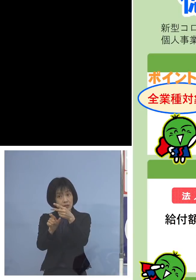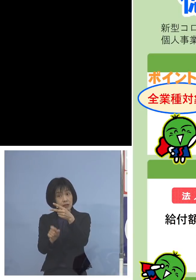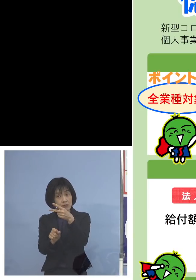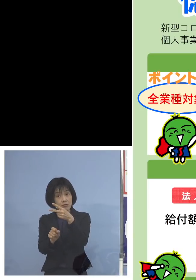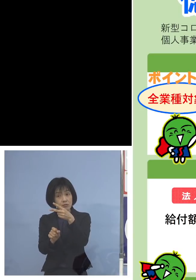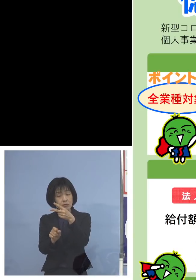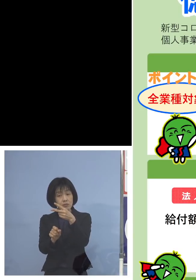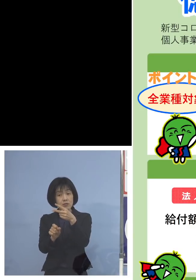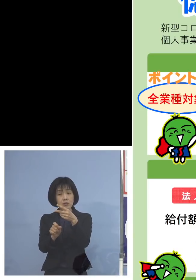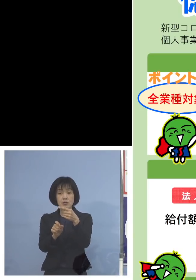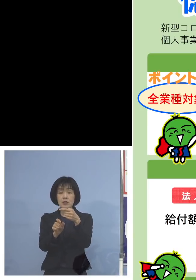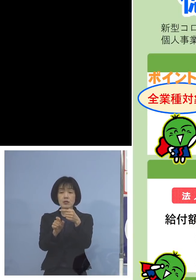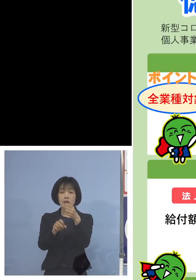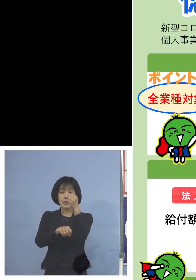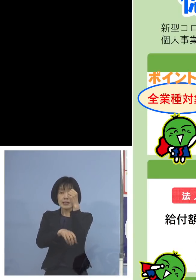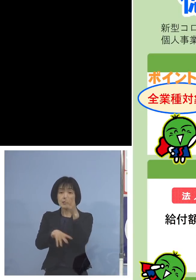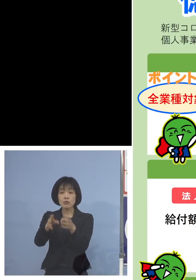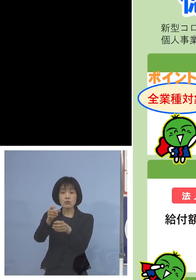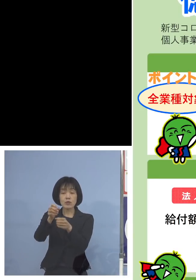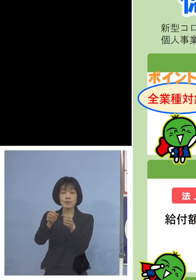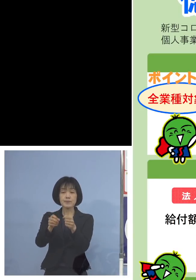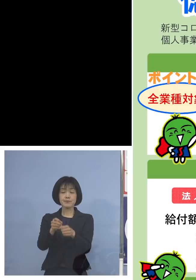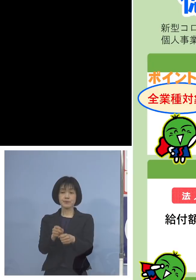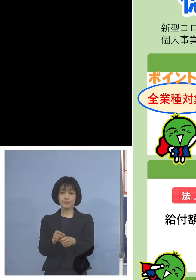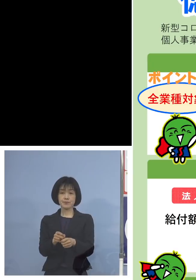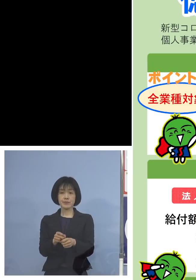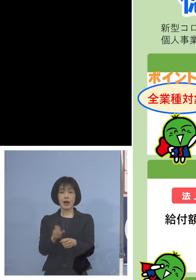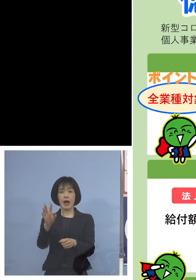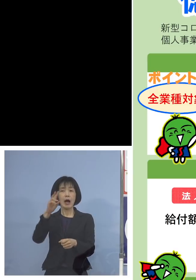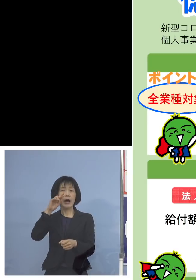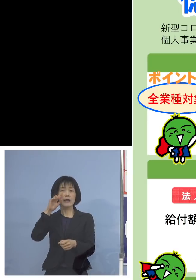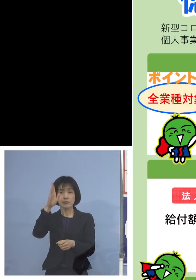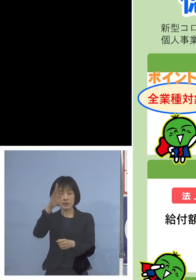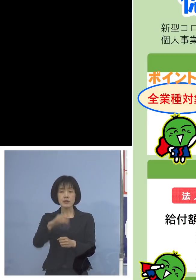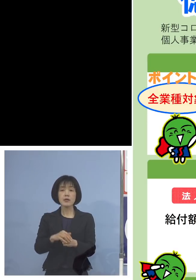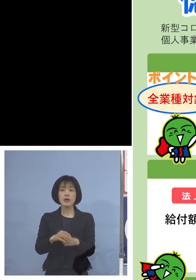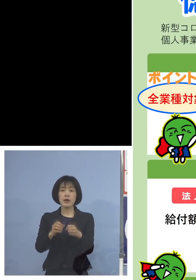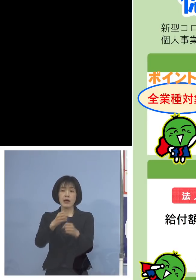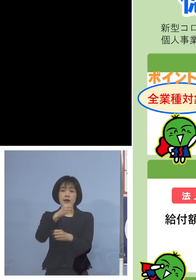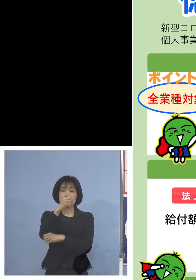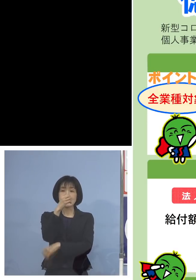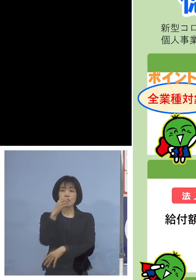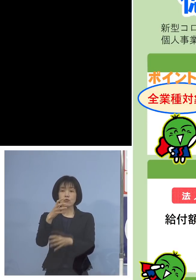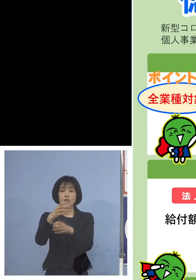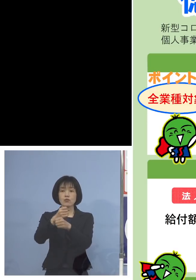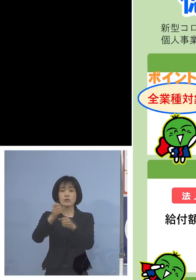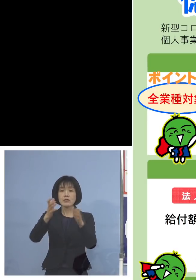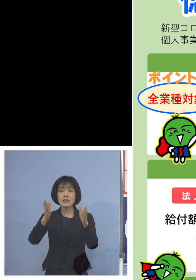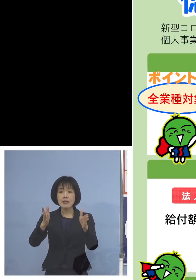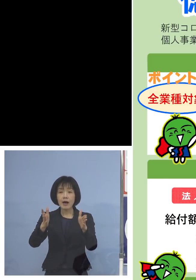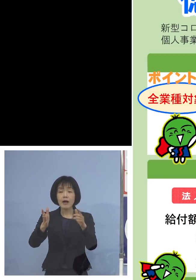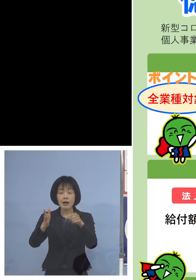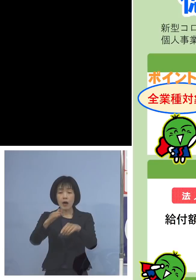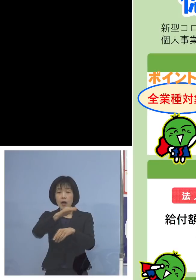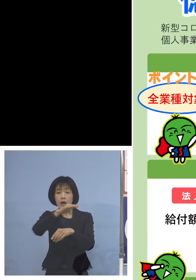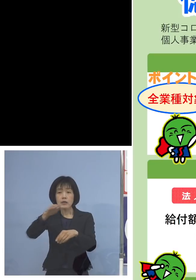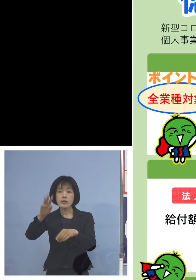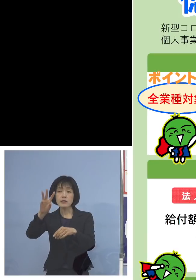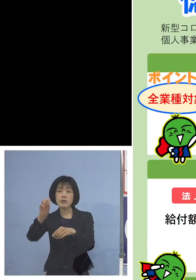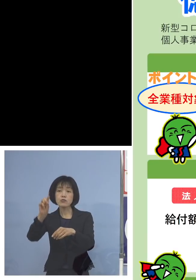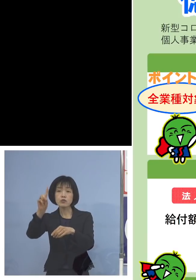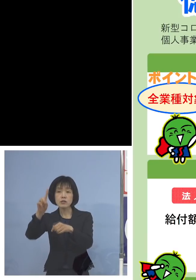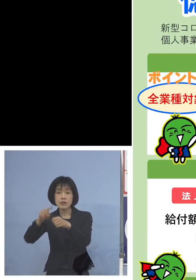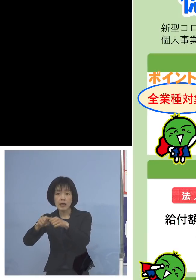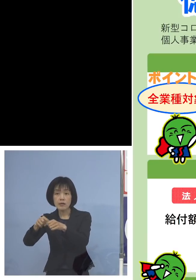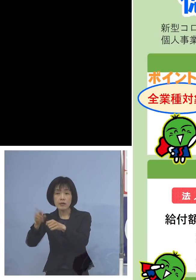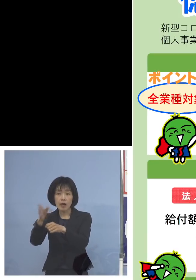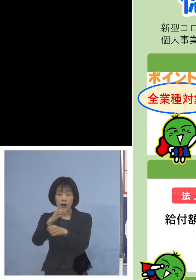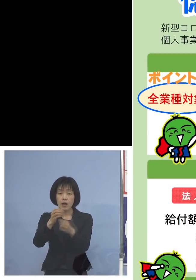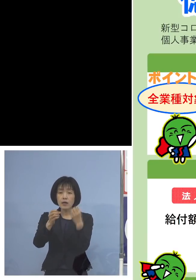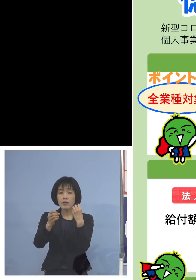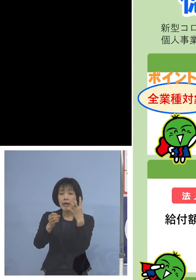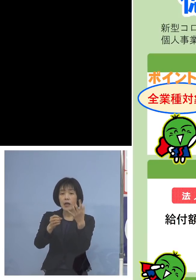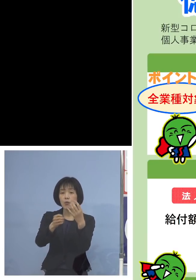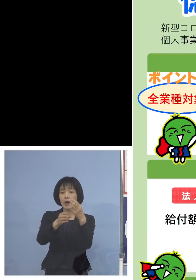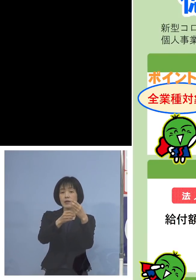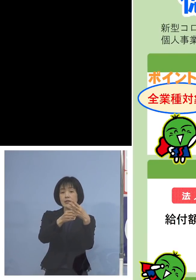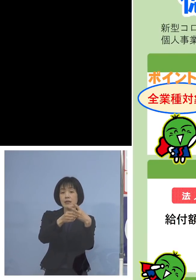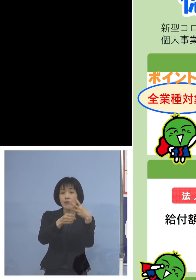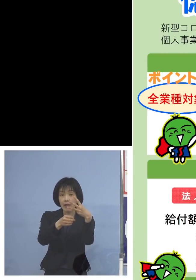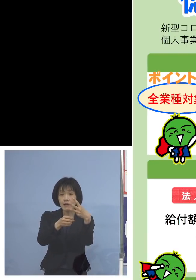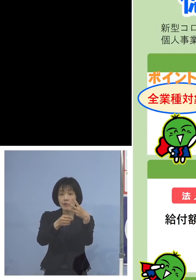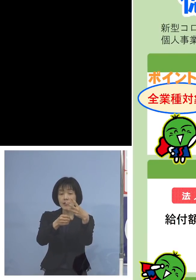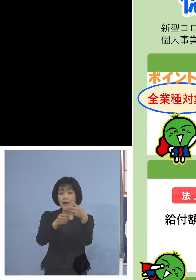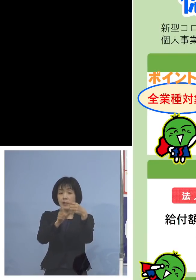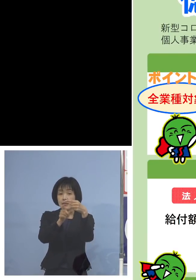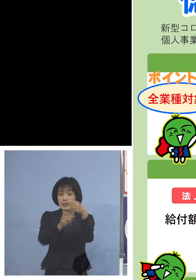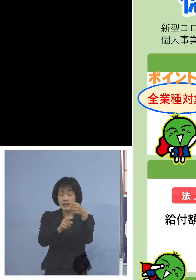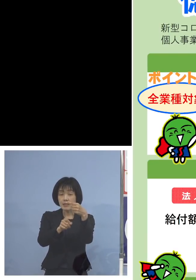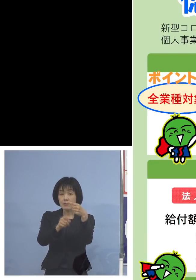まずは基準期間平成31年 今申し上げた1月を選んだら